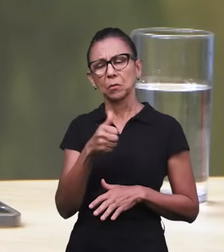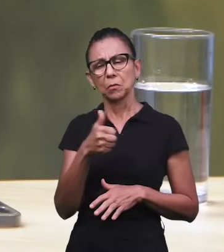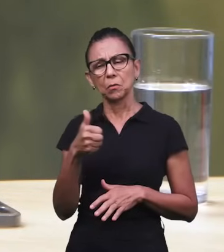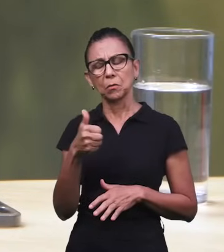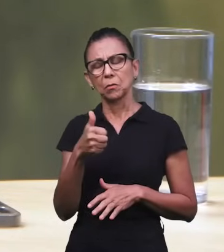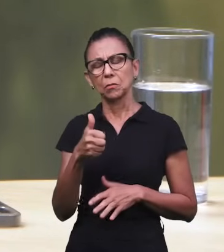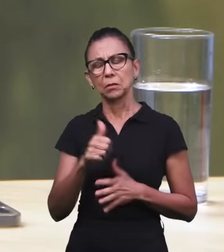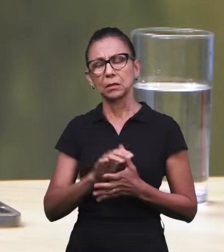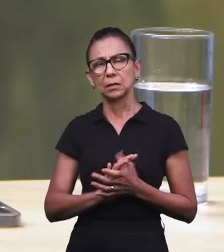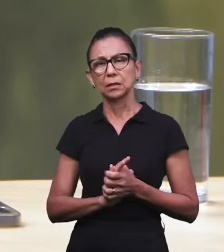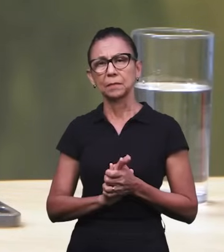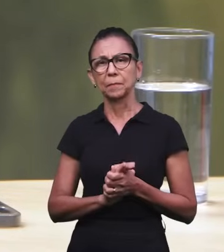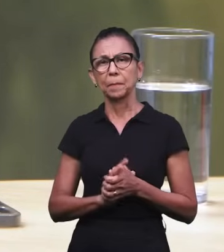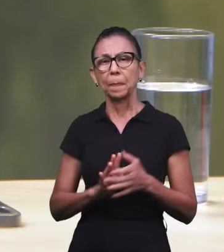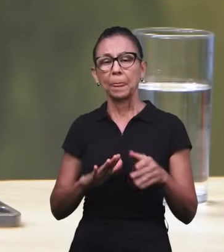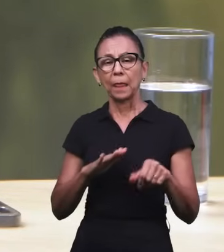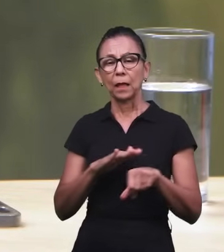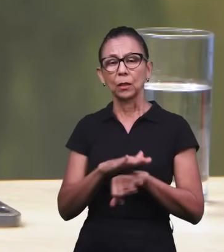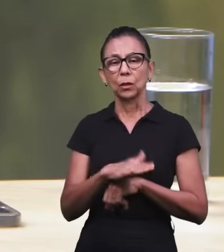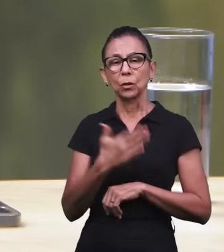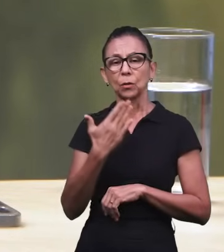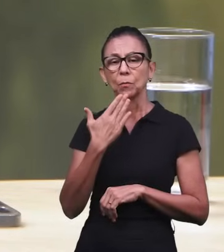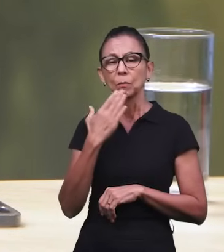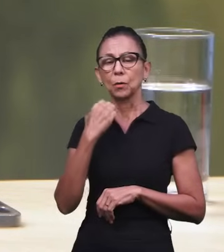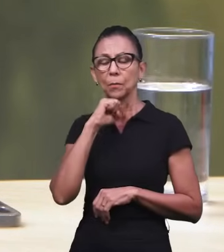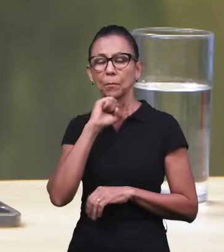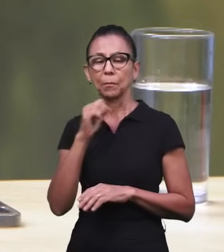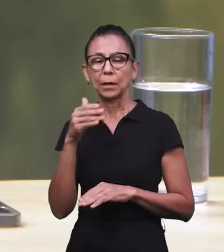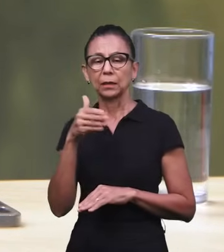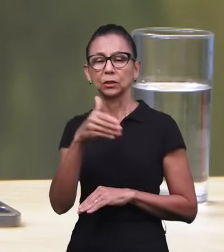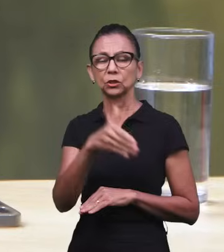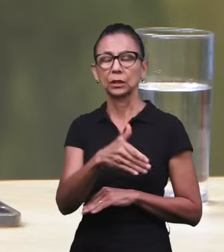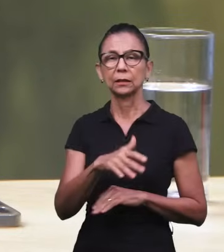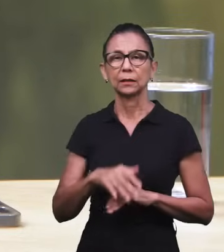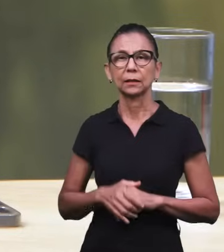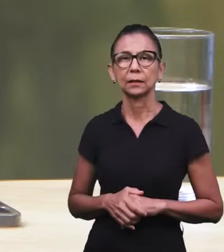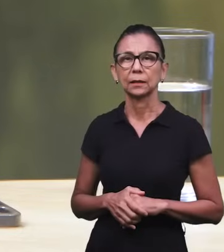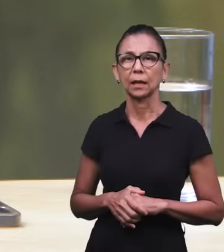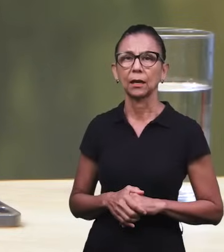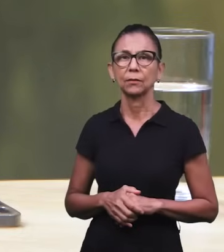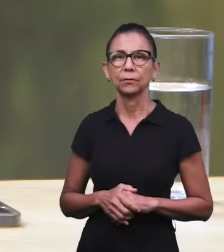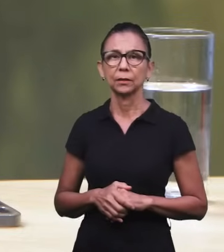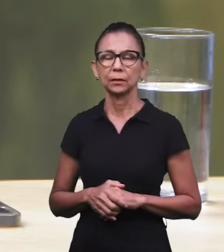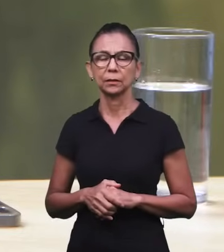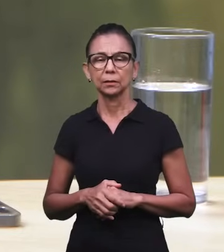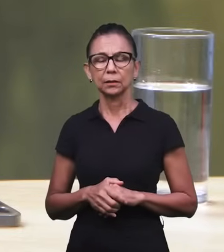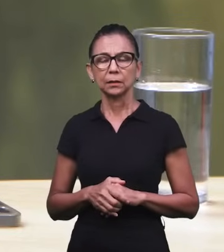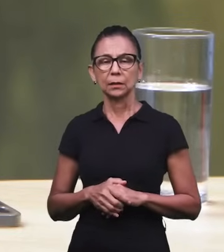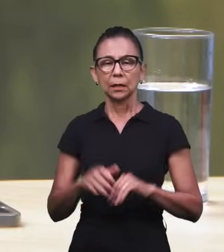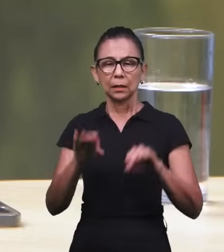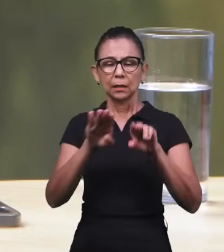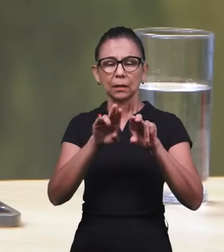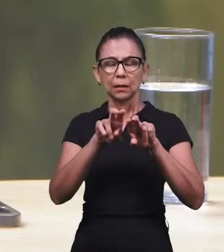à noite antes do jantar ele sentava na cabeceira da mesa a minha mãe sentava na outra ponta as